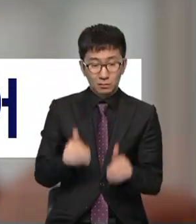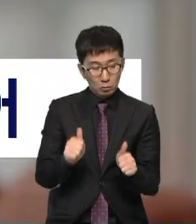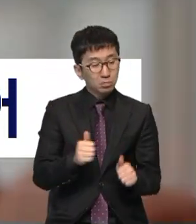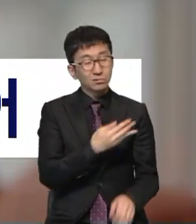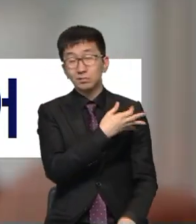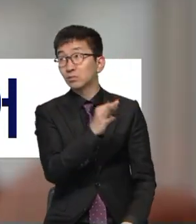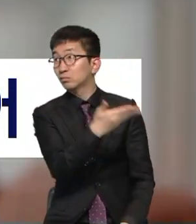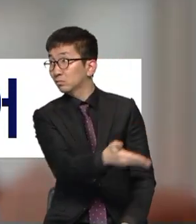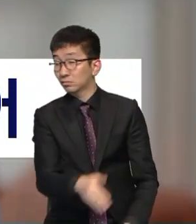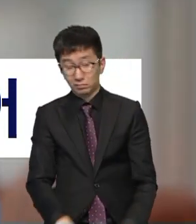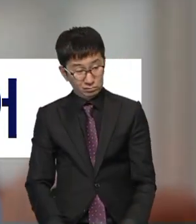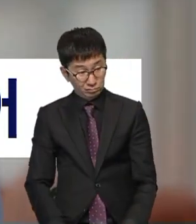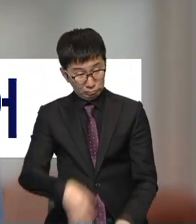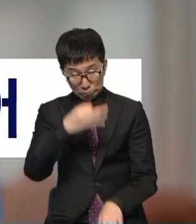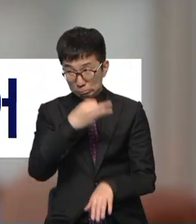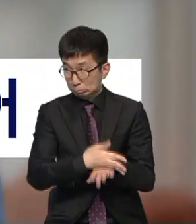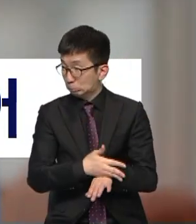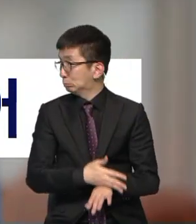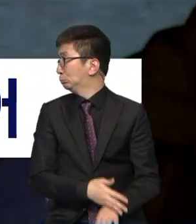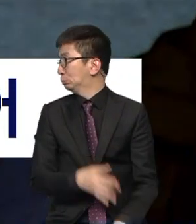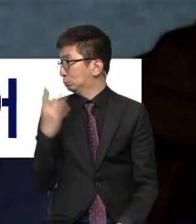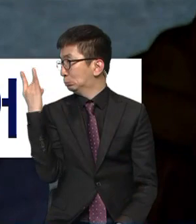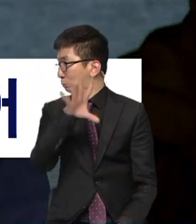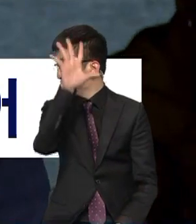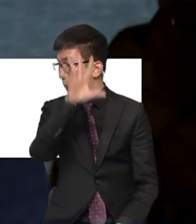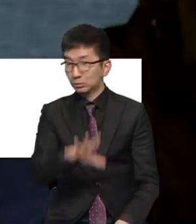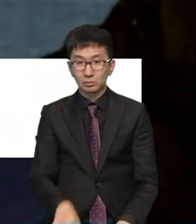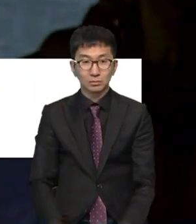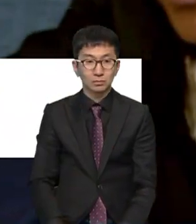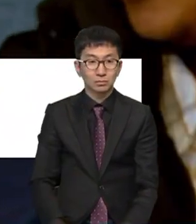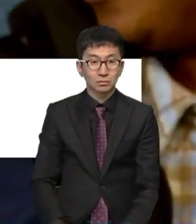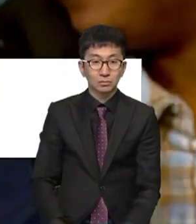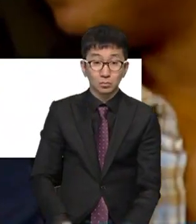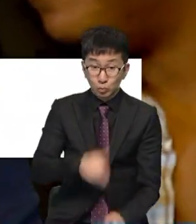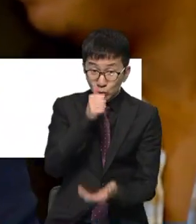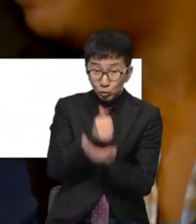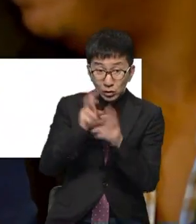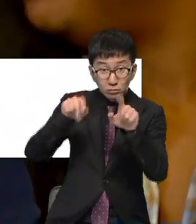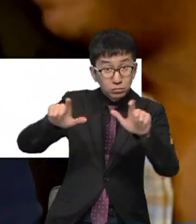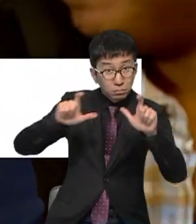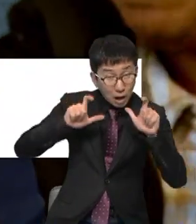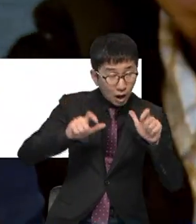않았습니다.